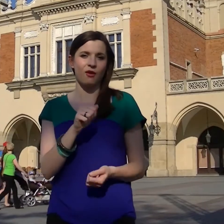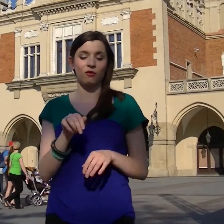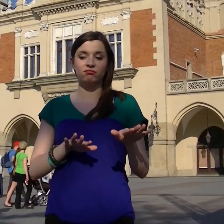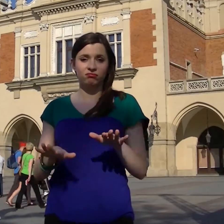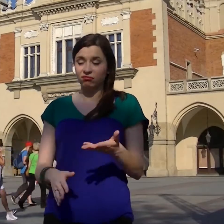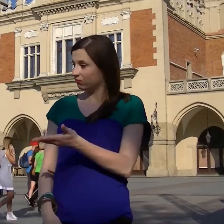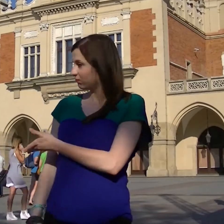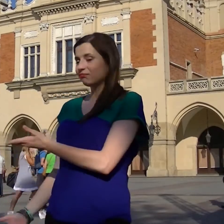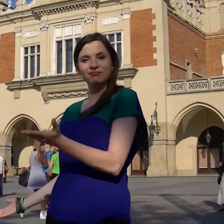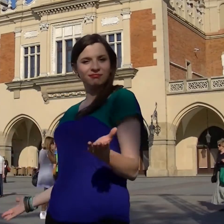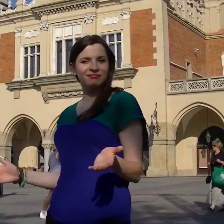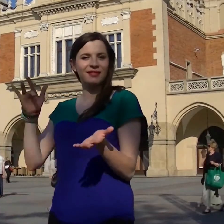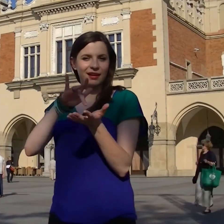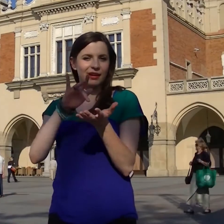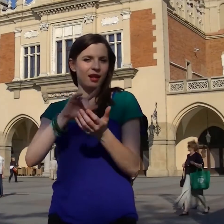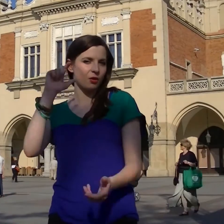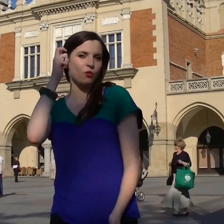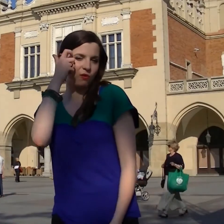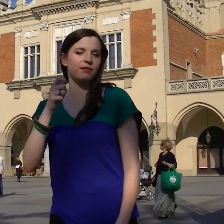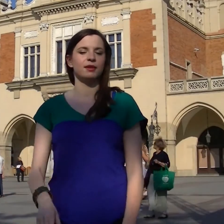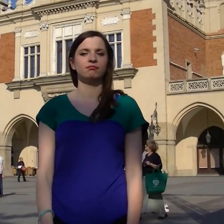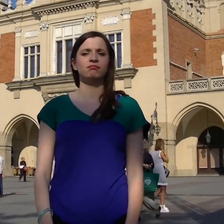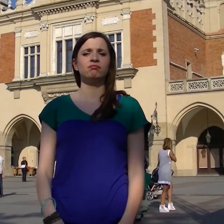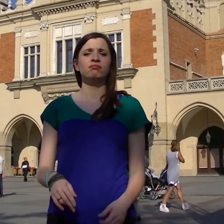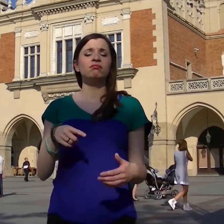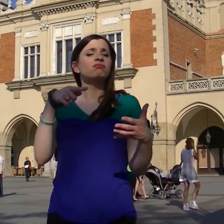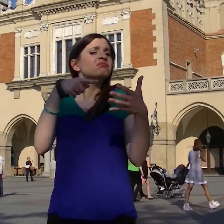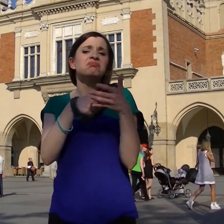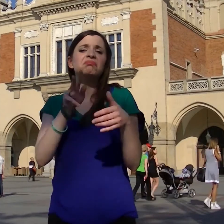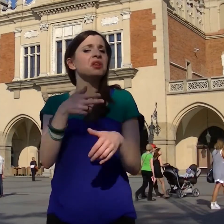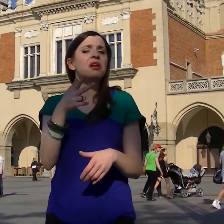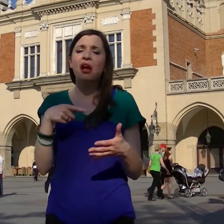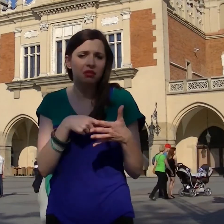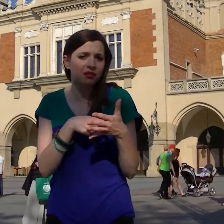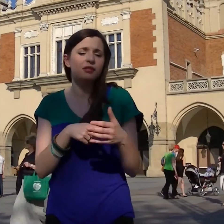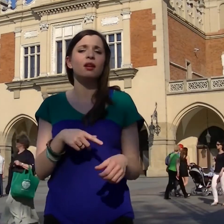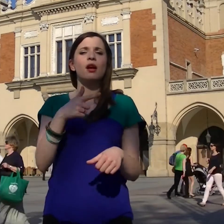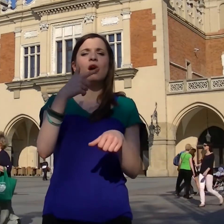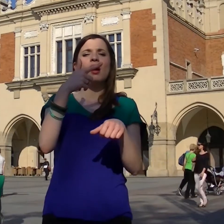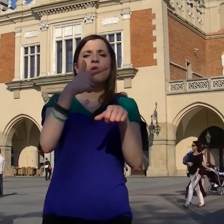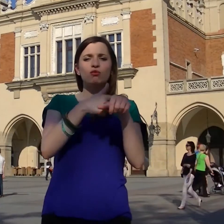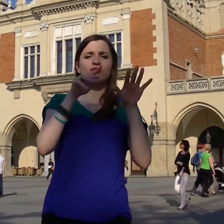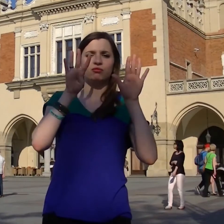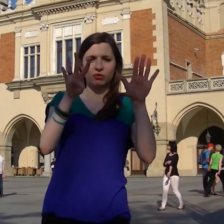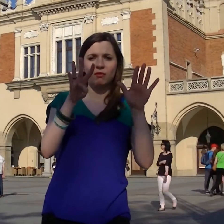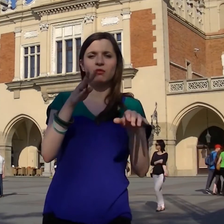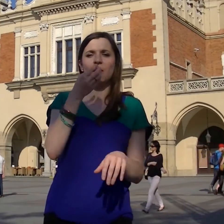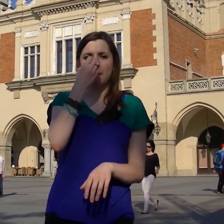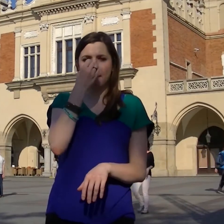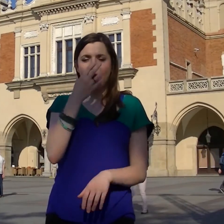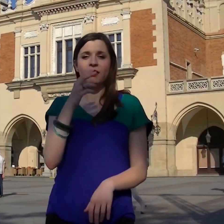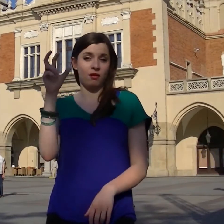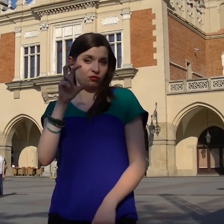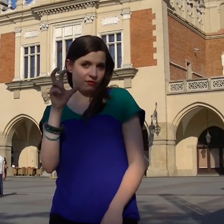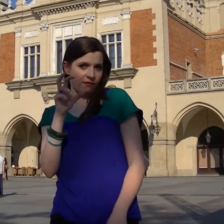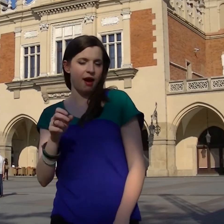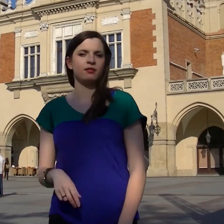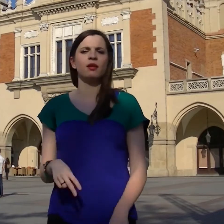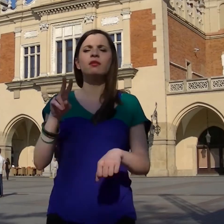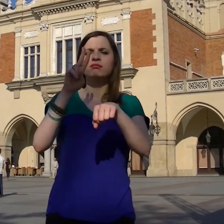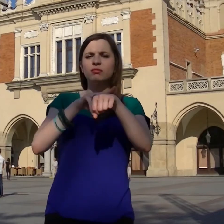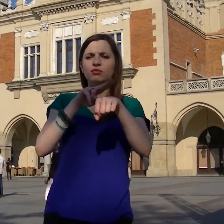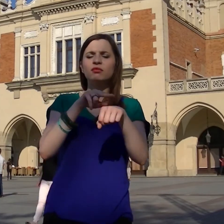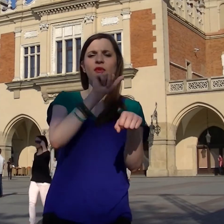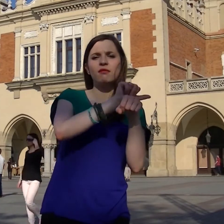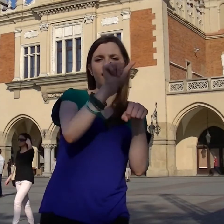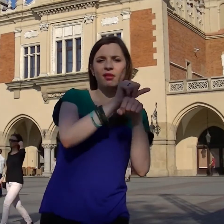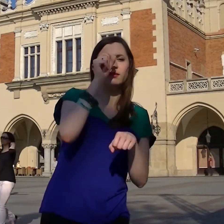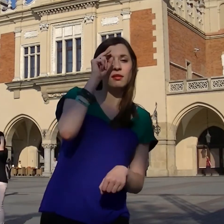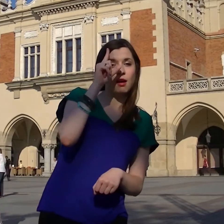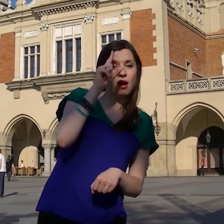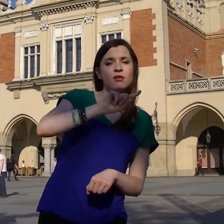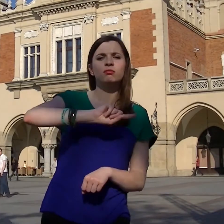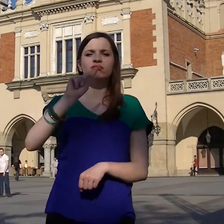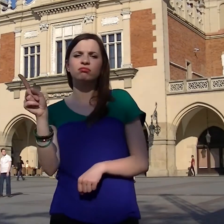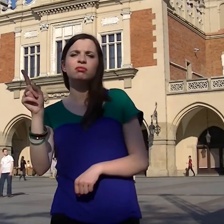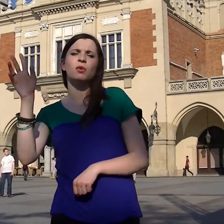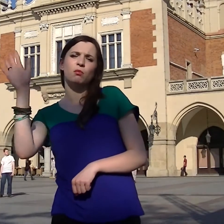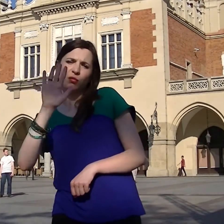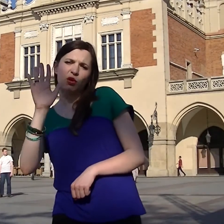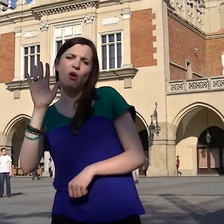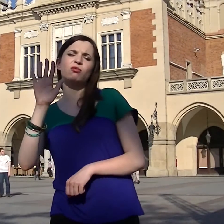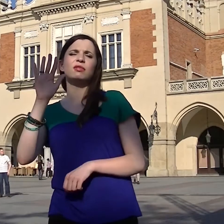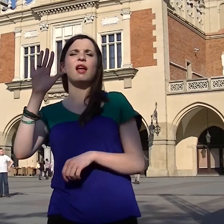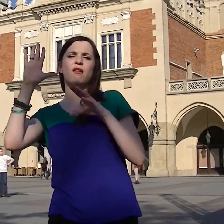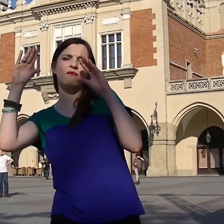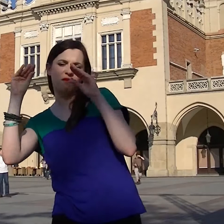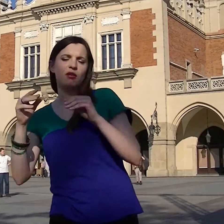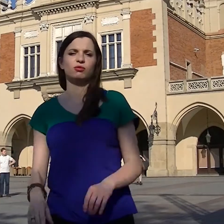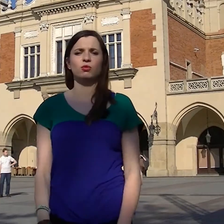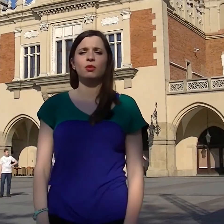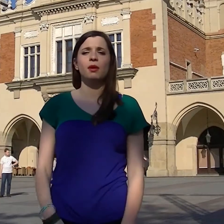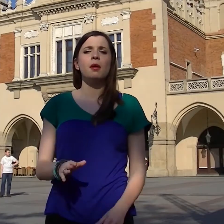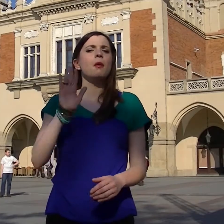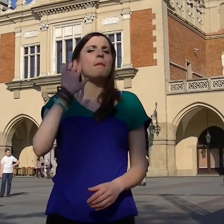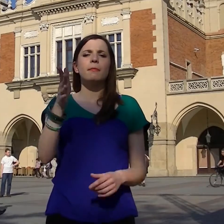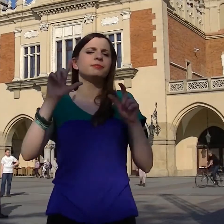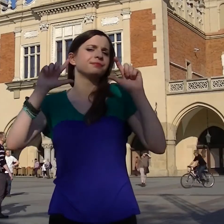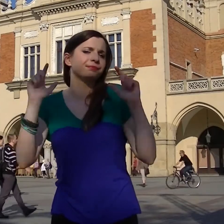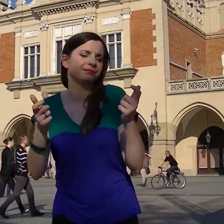Odbędzie się 29 maja tj. czwartek, w godzinach 11:00 - 17:00, na krakowskim Rynku.